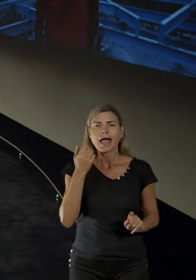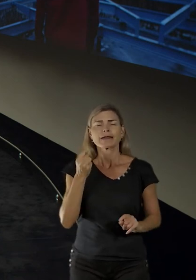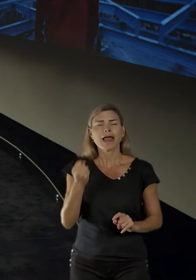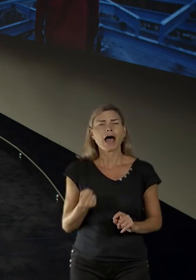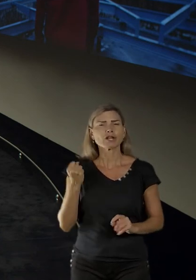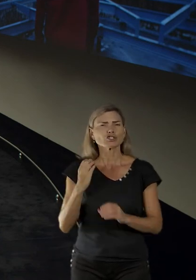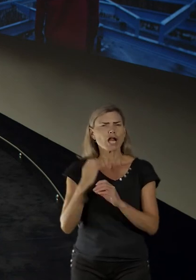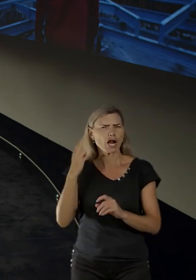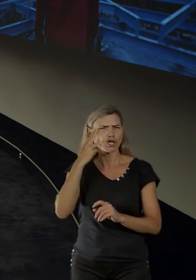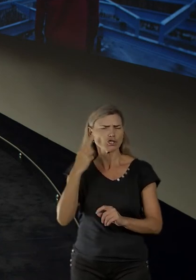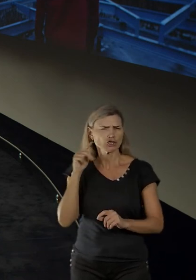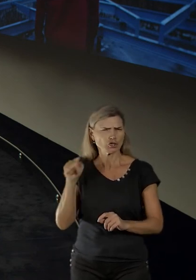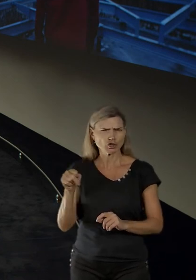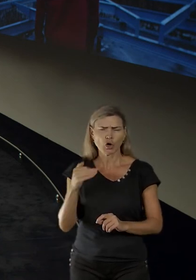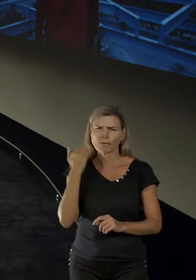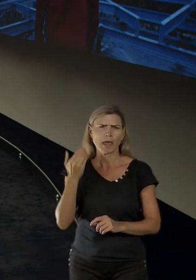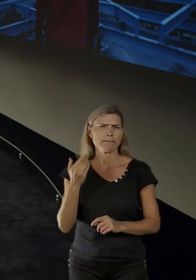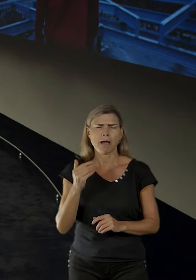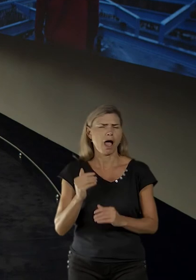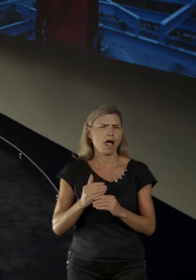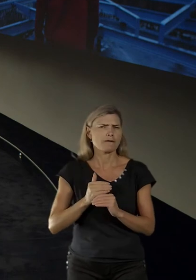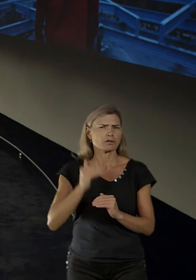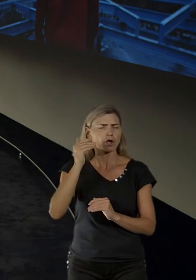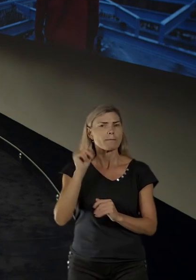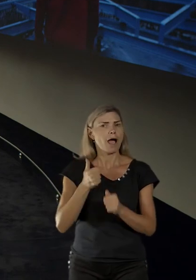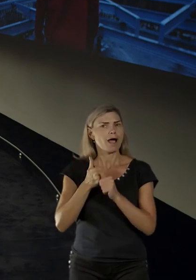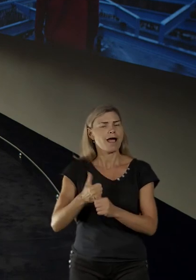My jsme tady zmiňovali tu hladinu věží, že ta věž je trošku termín, který je nejasný.